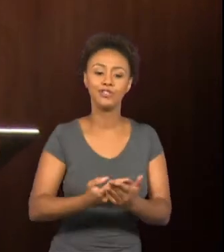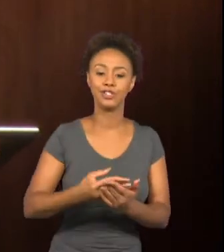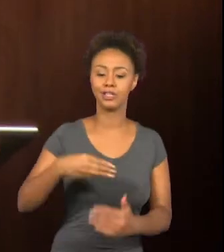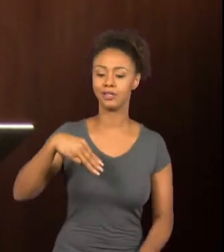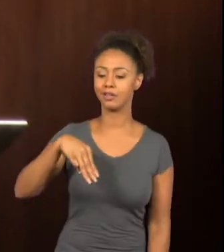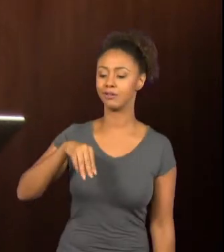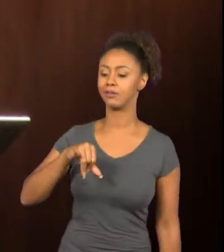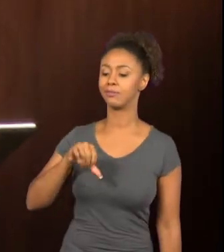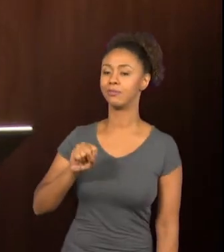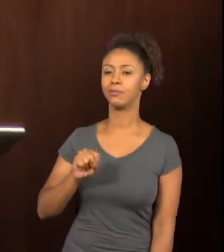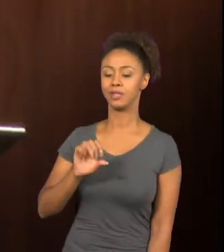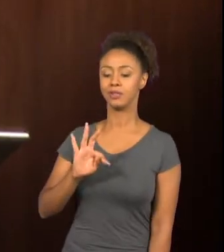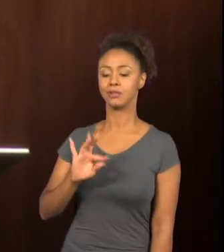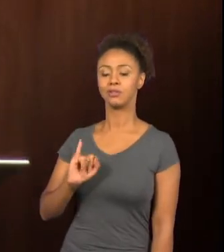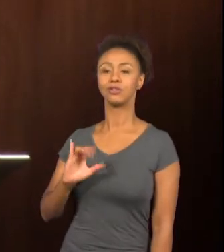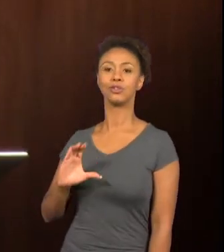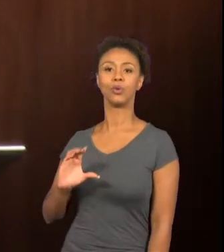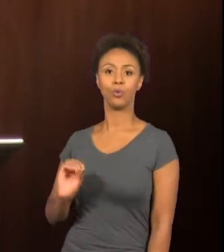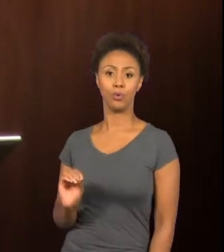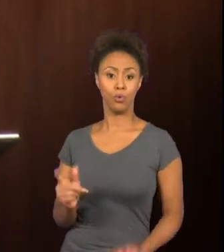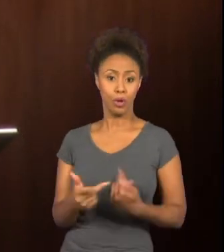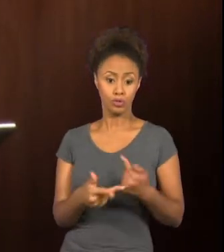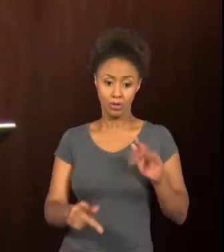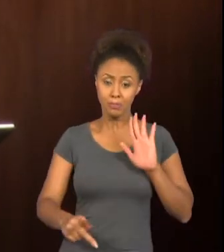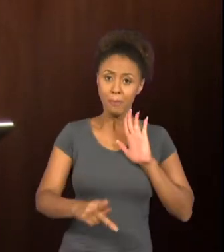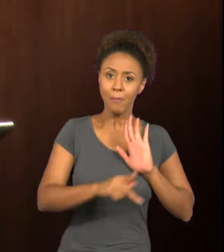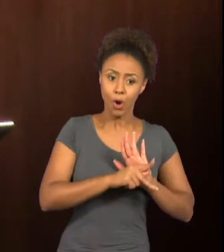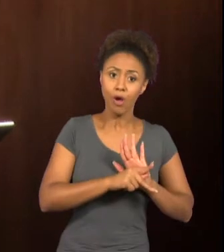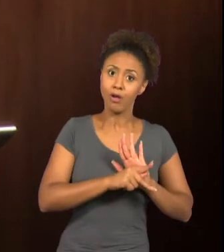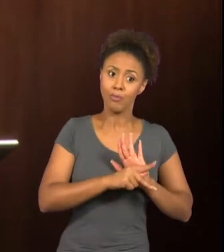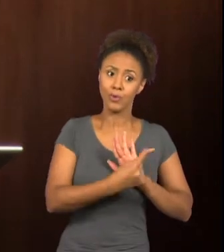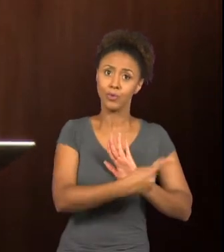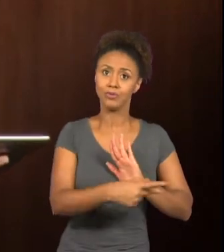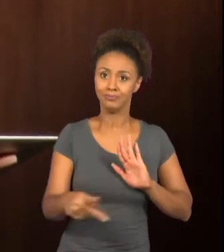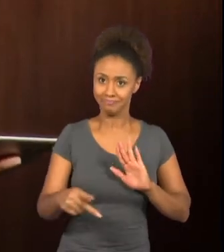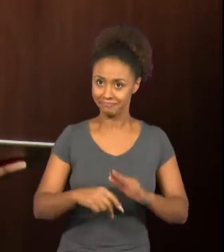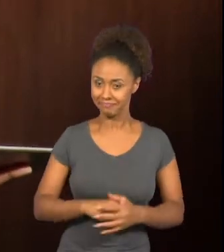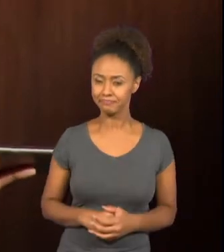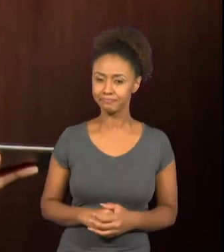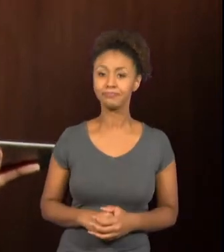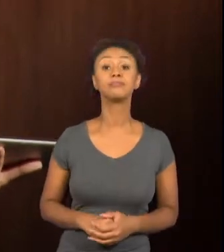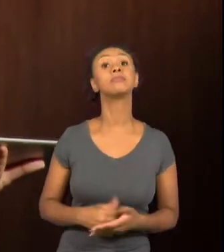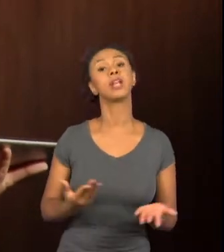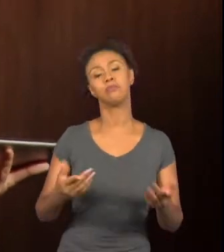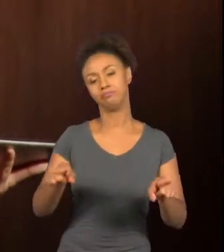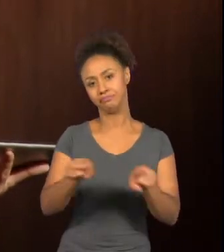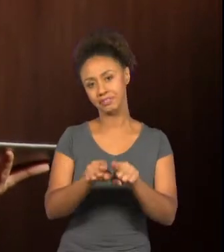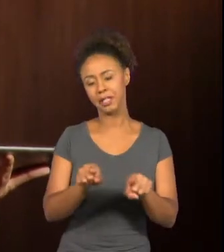MUITO VINCULADO. GOSTARIA DE LEMBRAR, TAMBÉM DE 1946, DO LIVRO